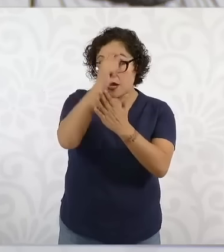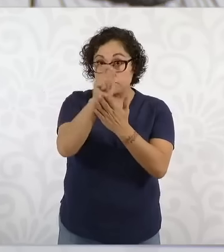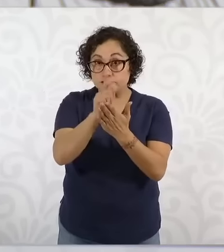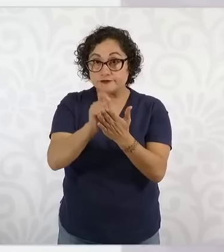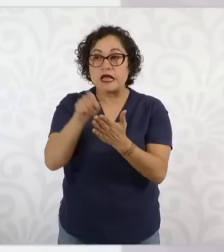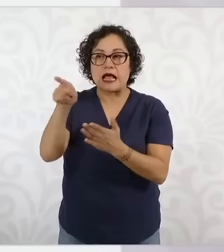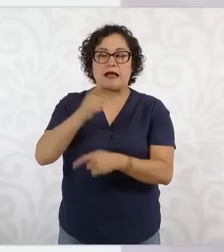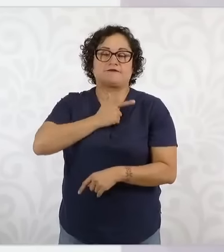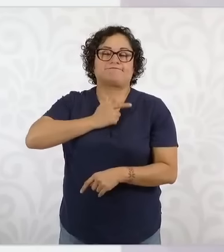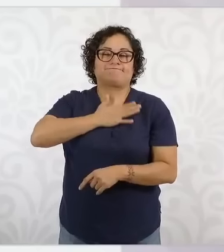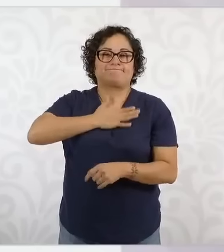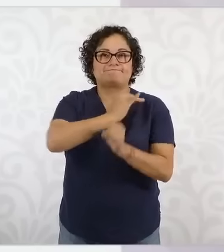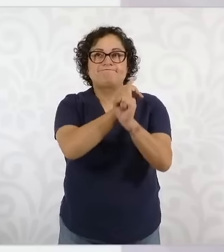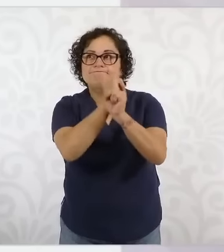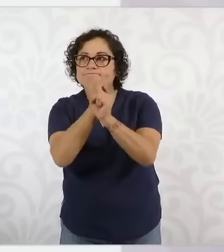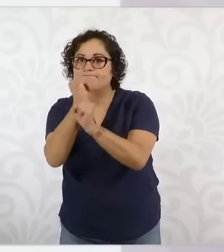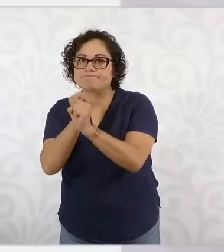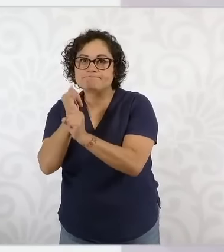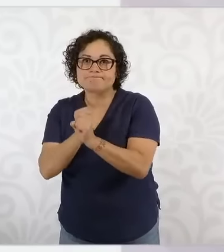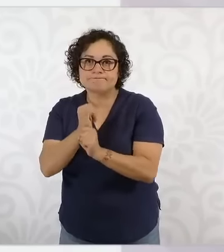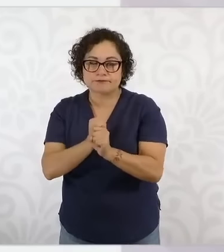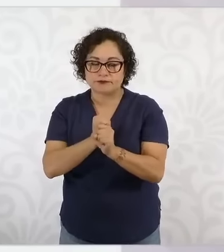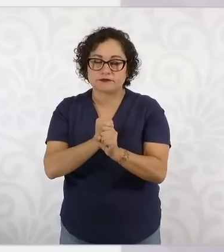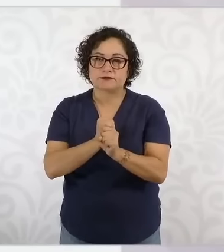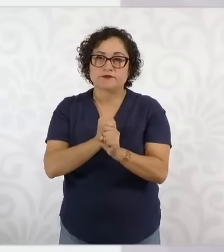eh [tos] [carraspeo] me trajo, a ver si lo presenta aquí,